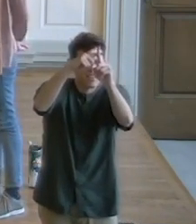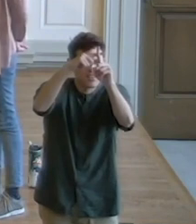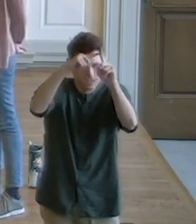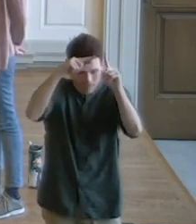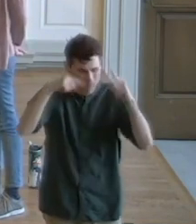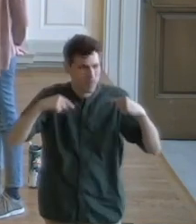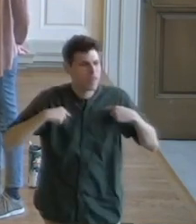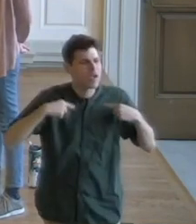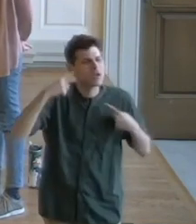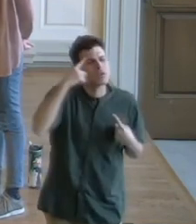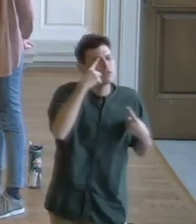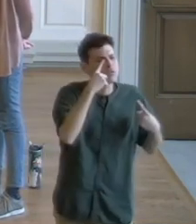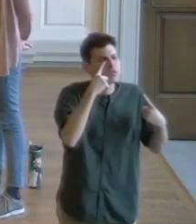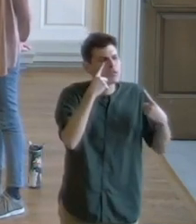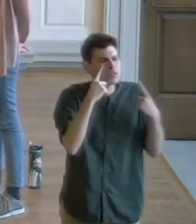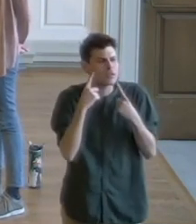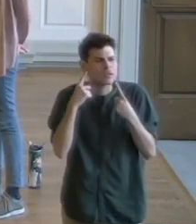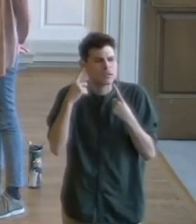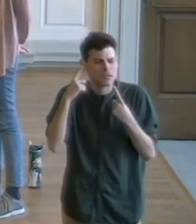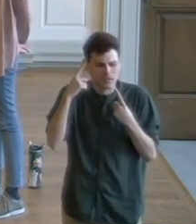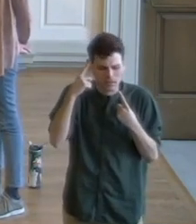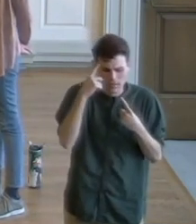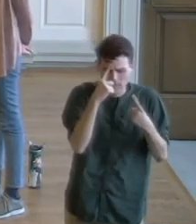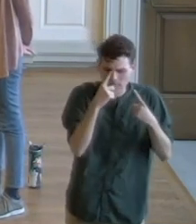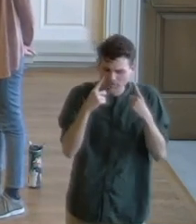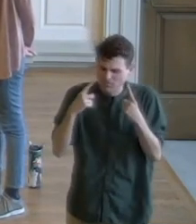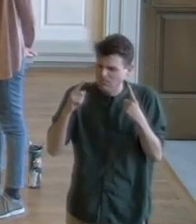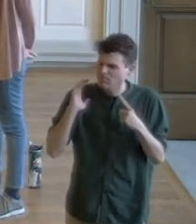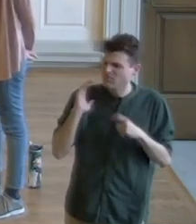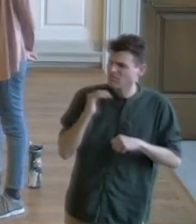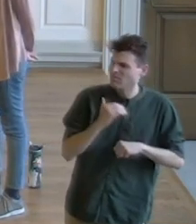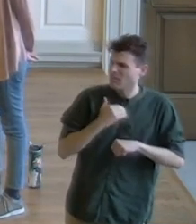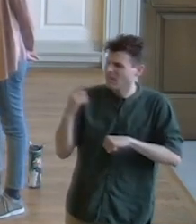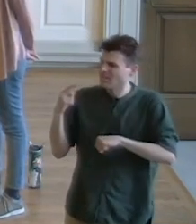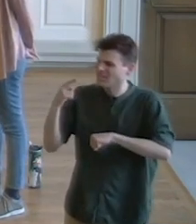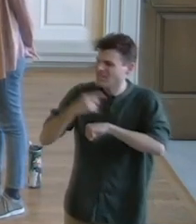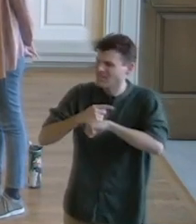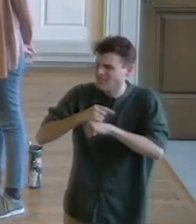Y me pregunto si nuestros días son innumerables